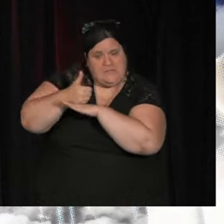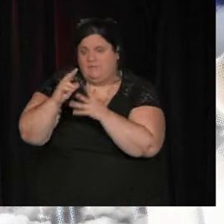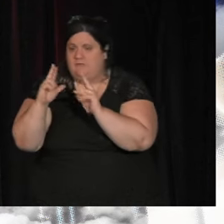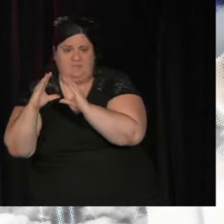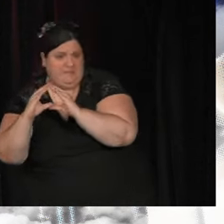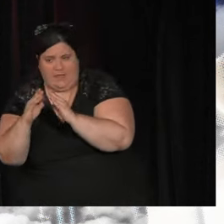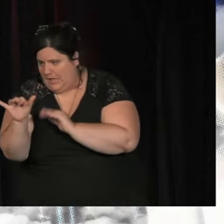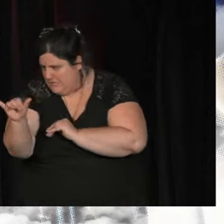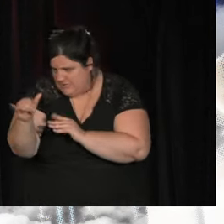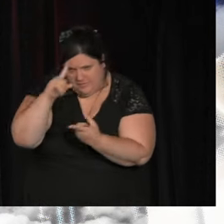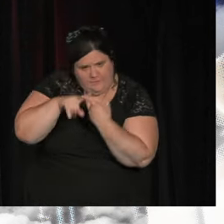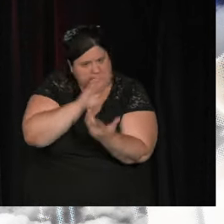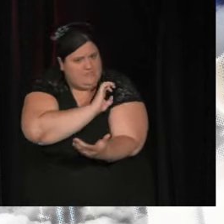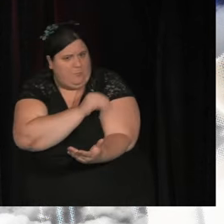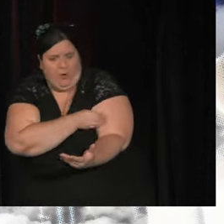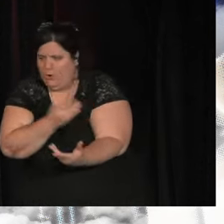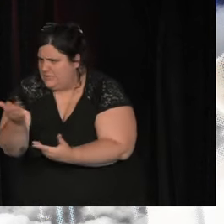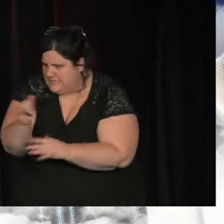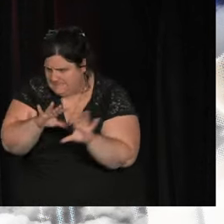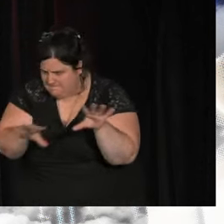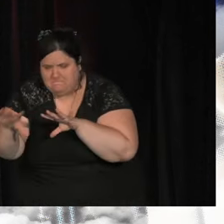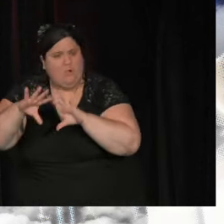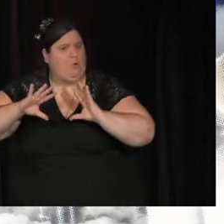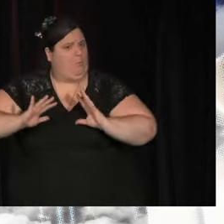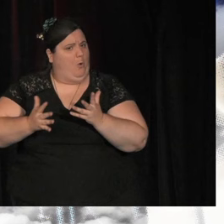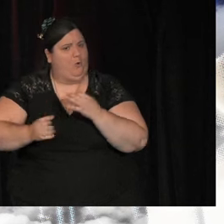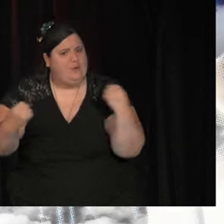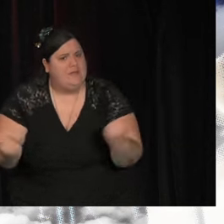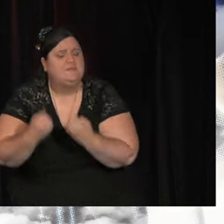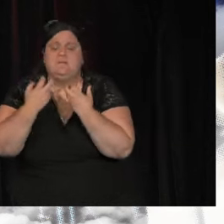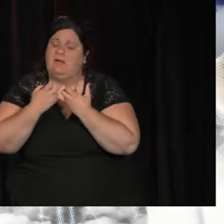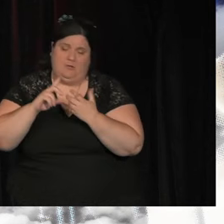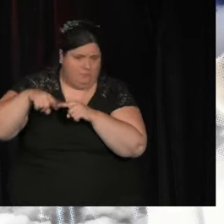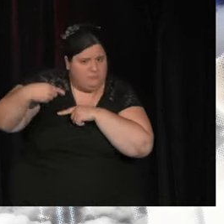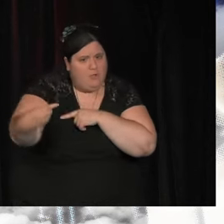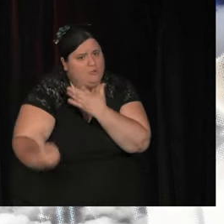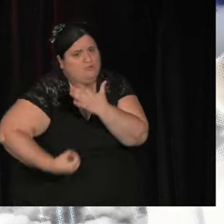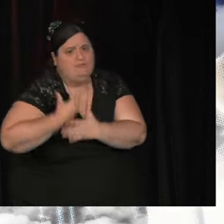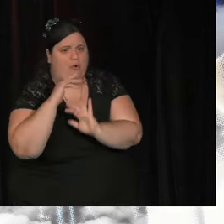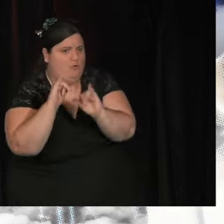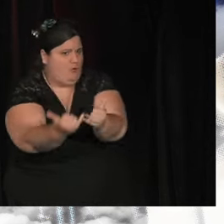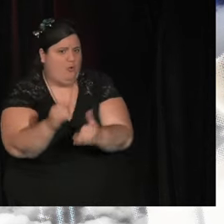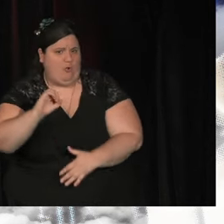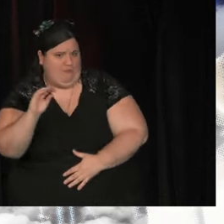sur le côté e-sport, etc., comment ils ont fait vivre le jeu avec la décision du Overwatch 2, qui n'a pas pris. Et après, tout ce qui se passe à côté.